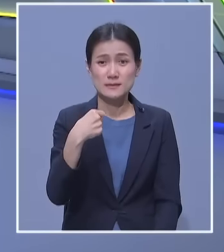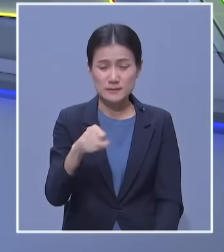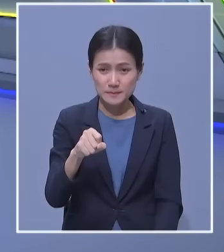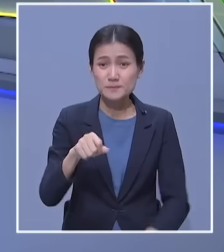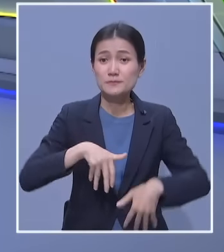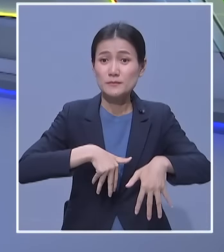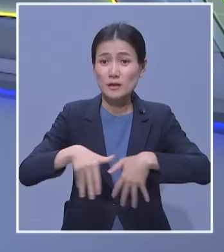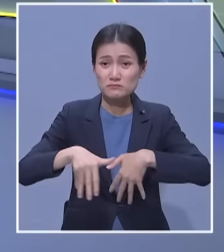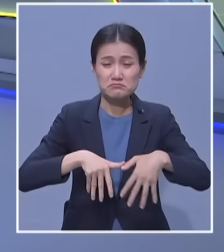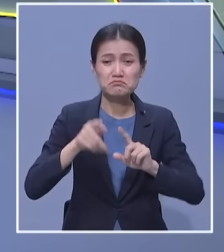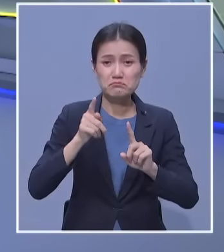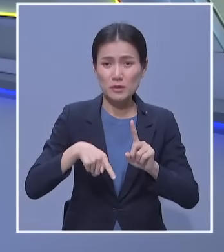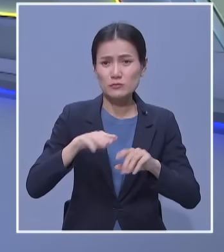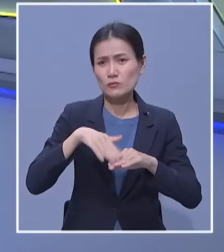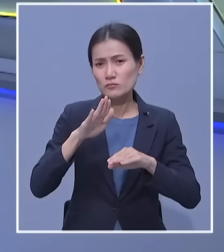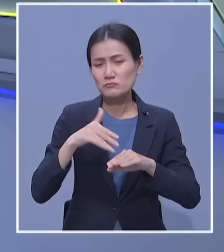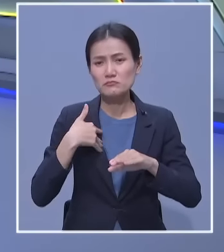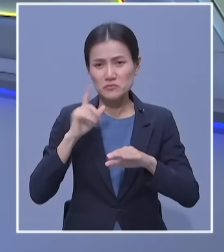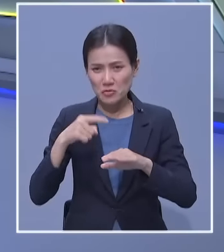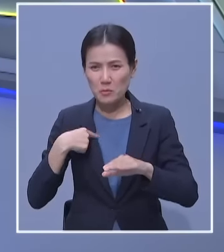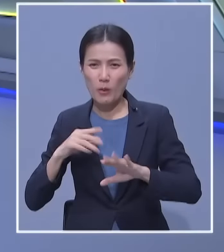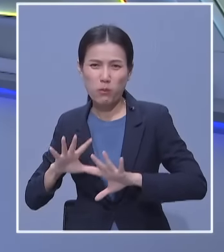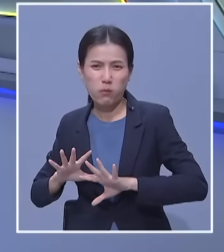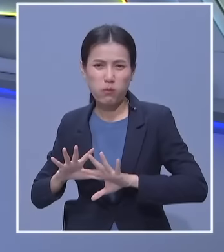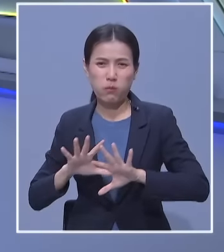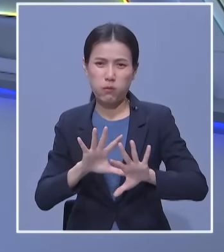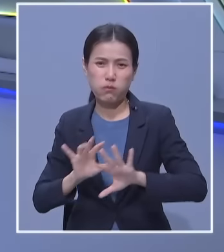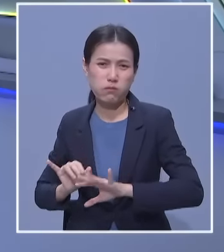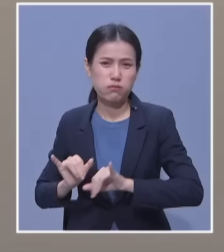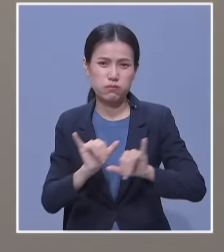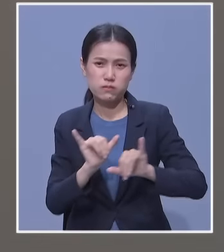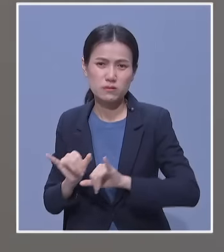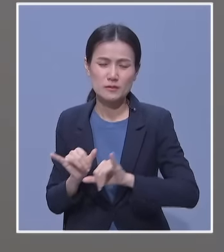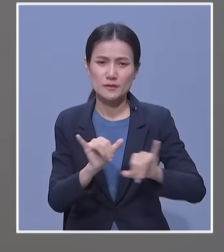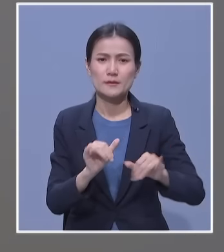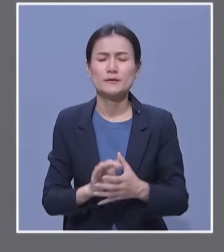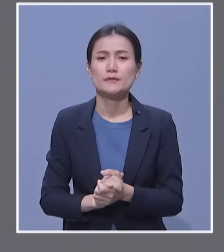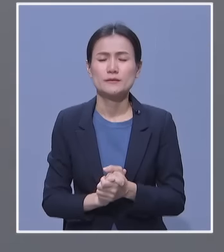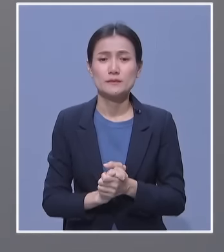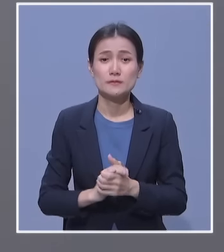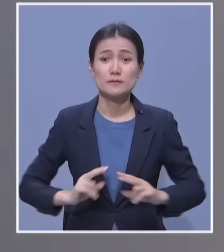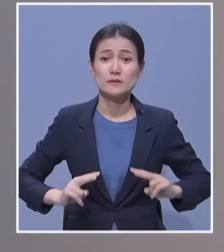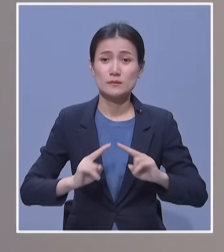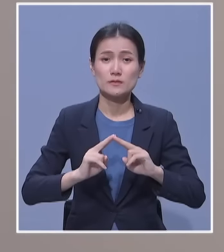อีกหลายพันคนที่ต้องอพยพ ค่ะกระทรวงสถานการณ์ฉุกเฉินของรัสเซีย